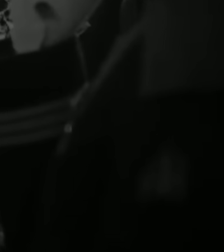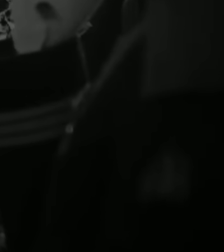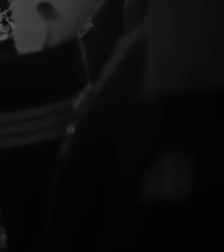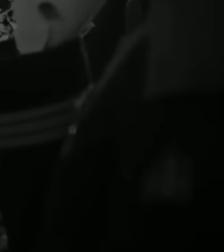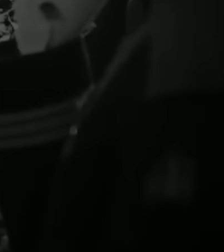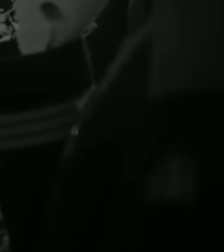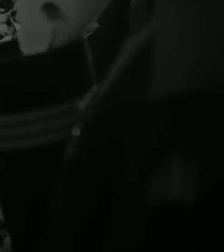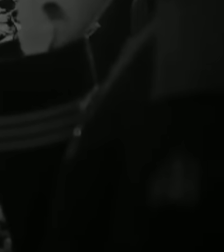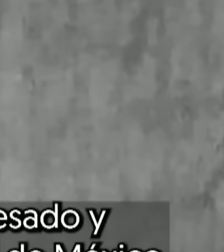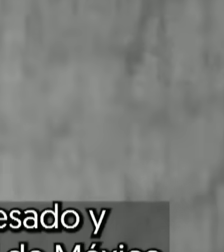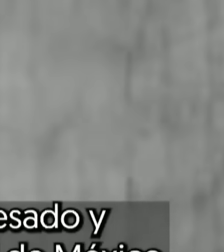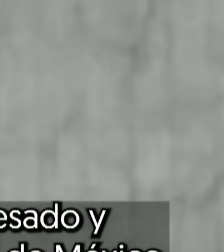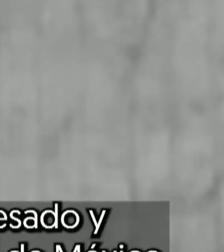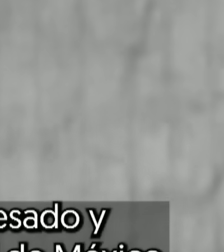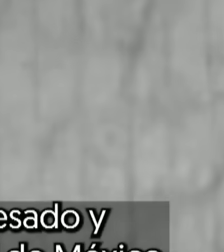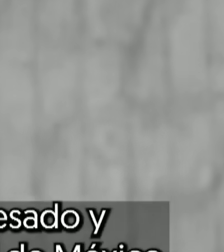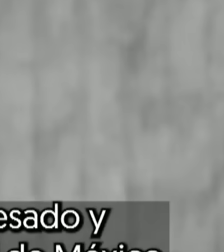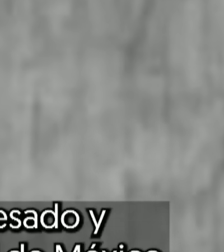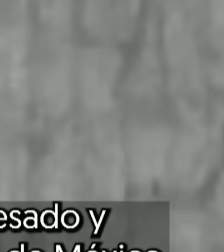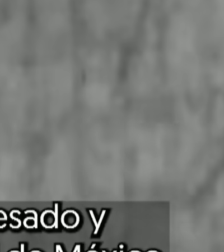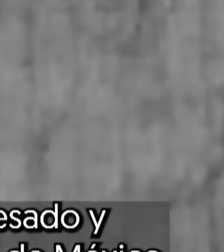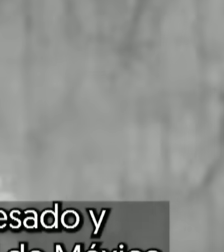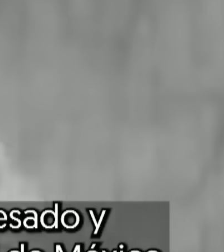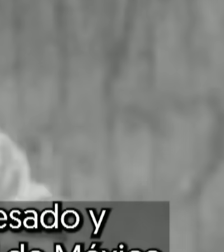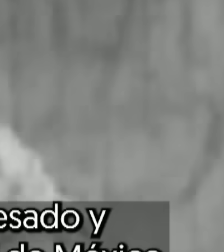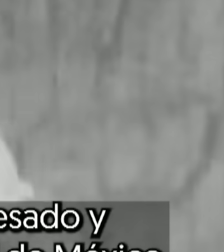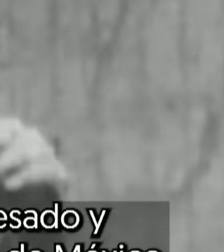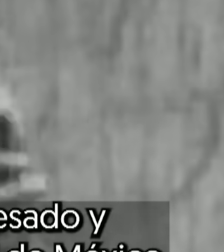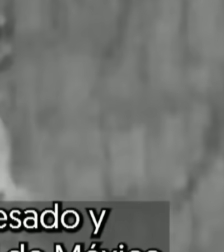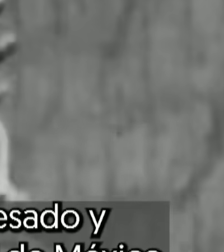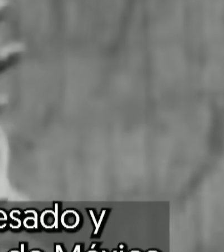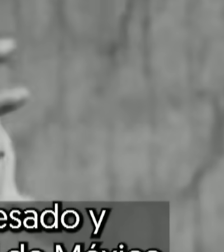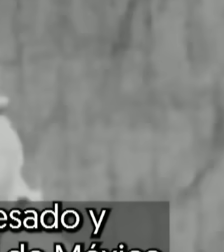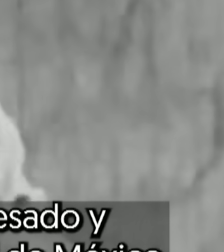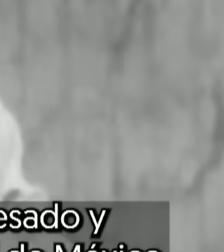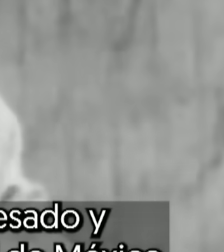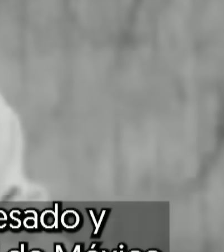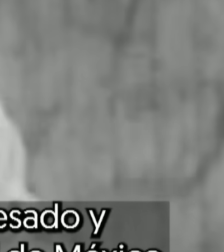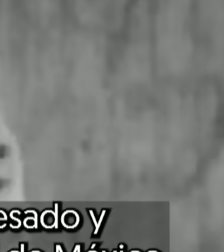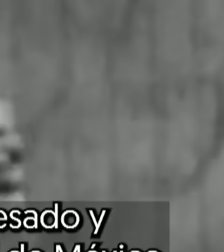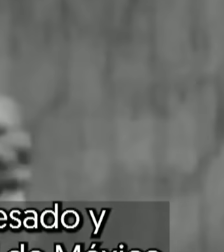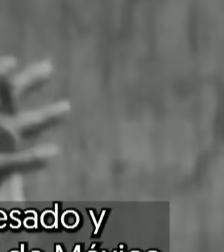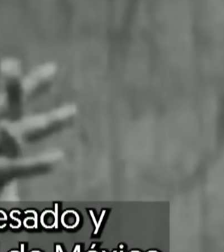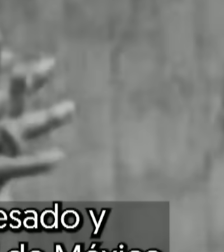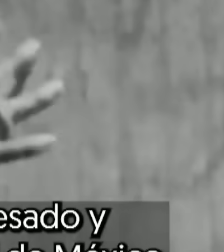salvó la vida no pudo evitar sin embargo que fuera presado y recluido en la prisión de Tratelol en la